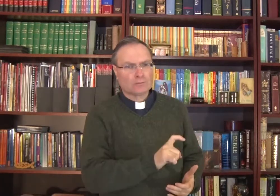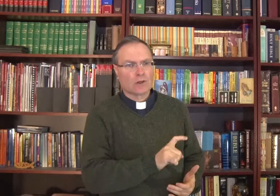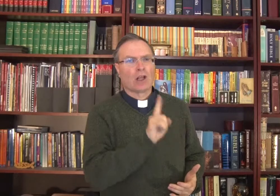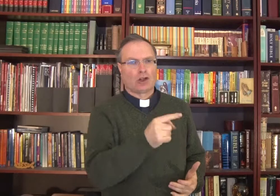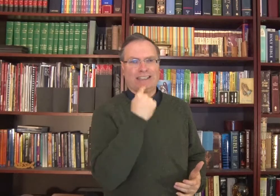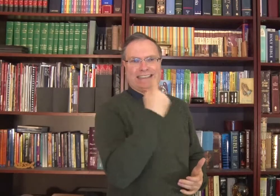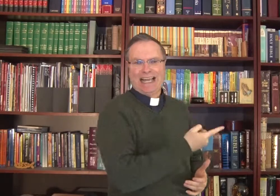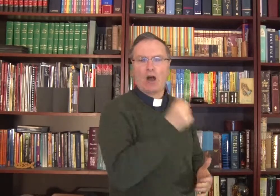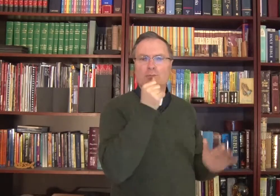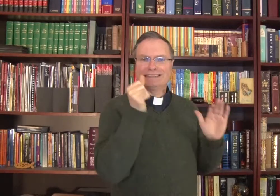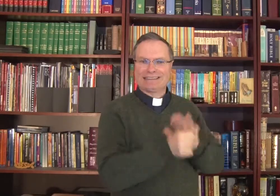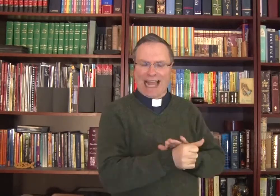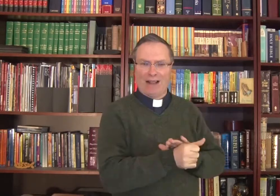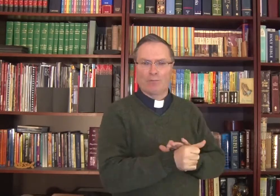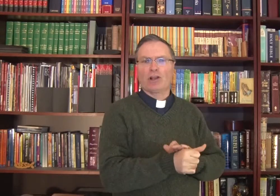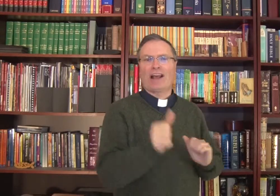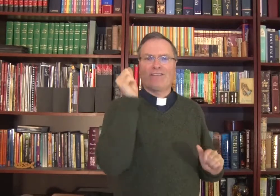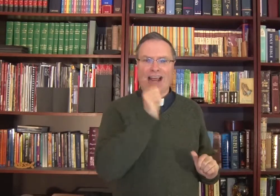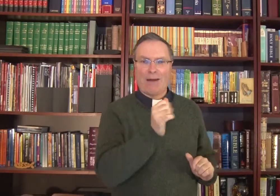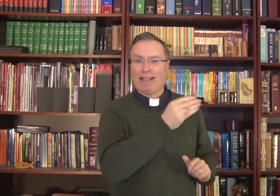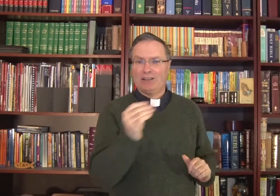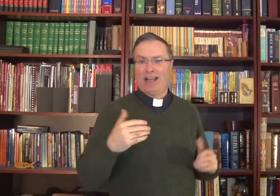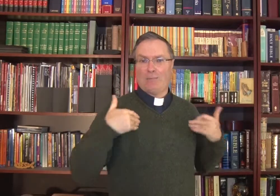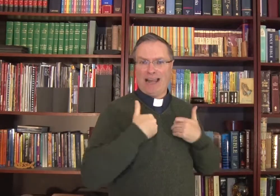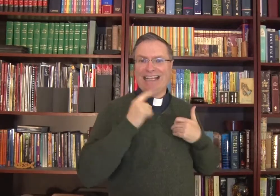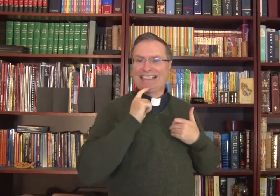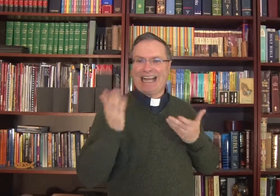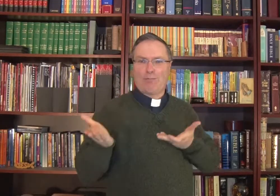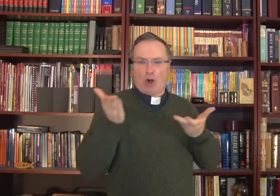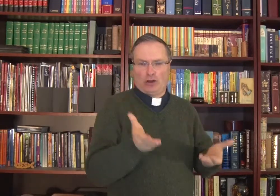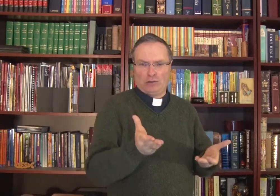Je te dirai le mystère de la femme et de la bête qui la porte,